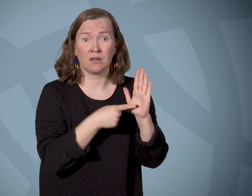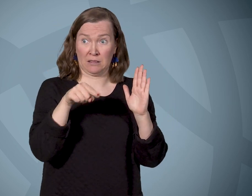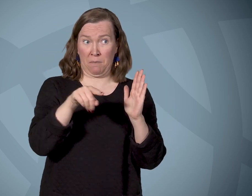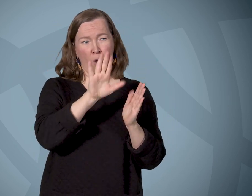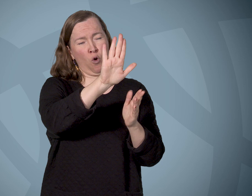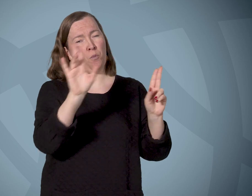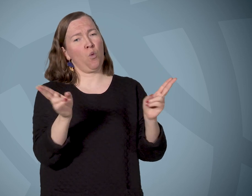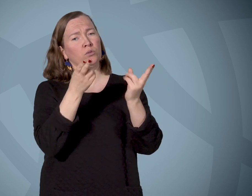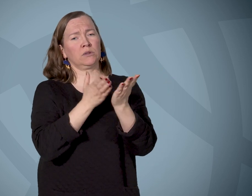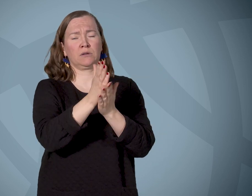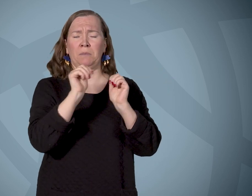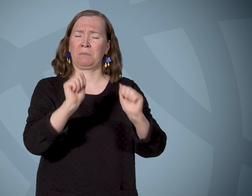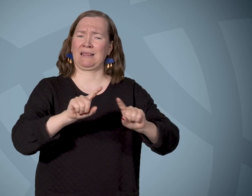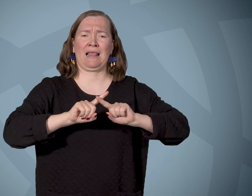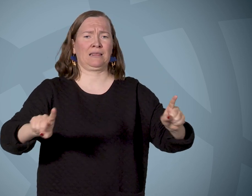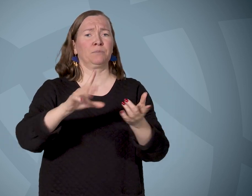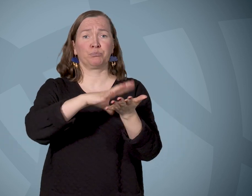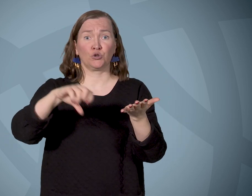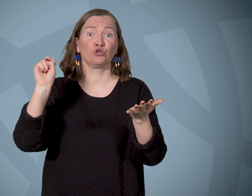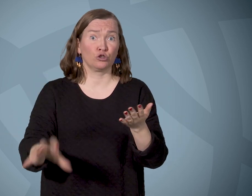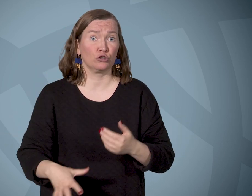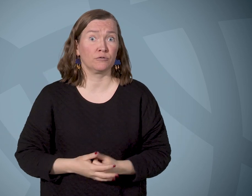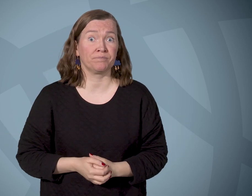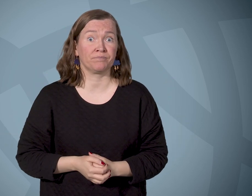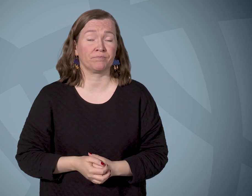ja siksi uusi linjaus tulee kumota välittömästi.